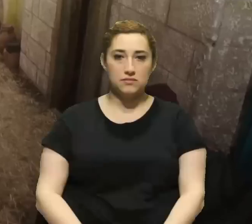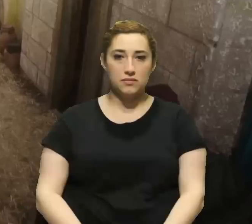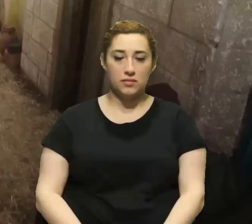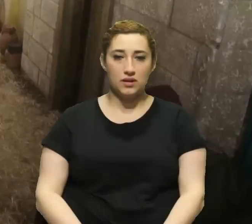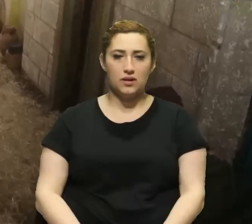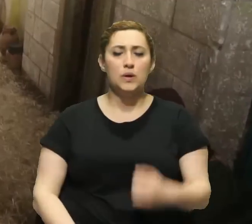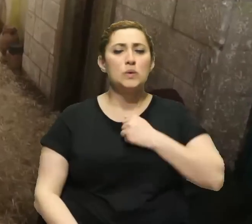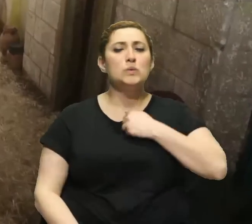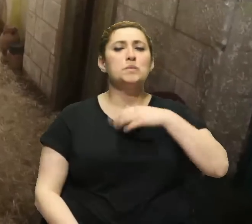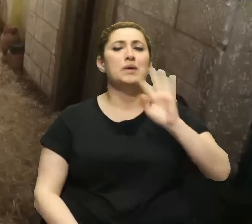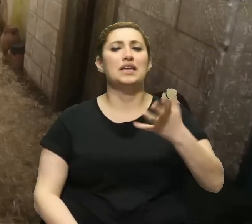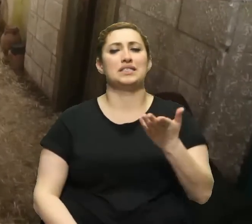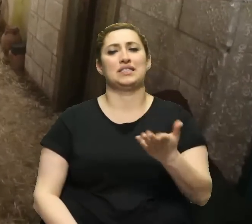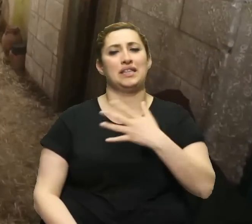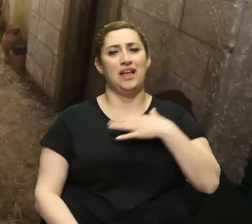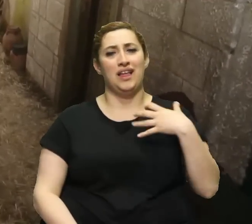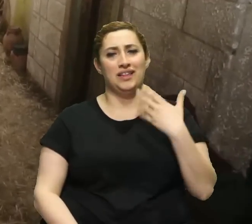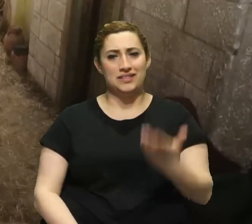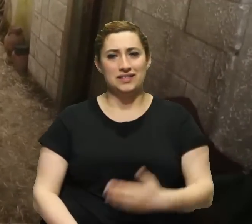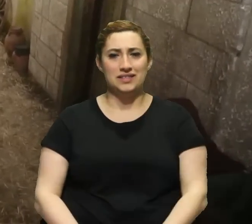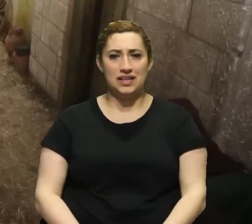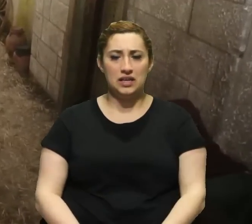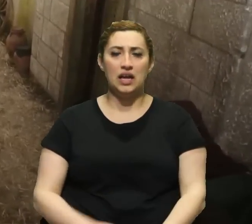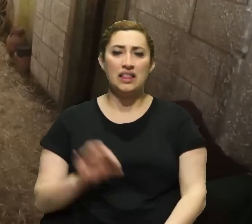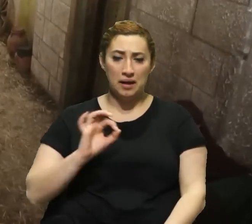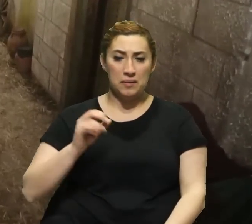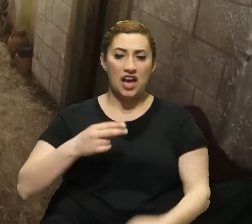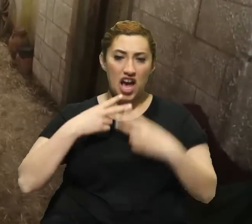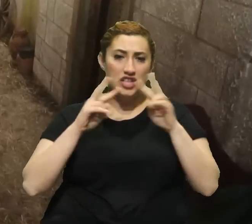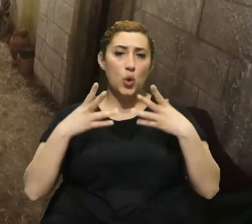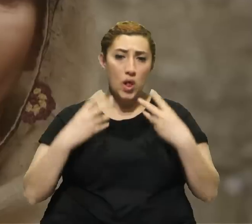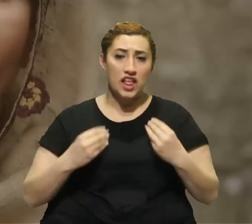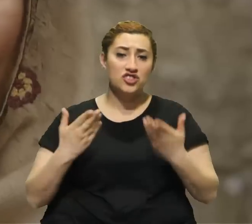(Ali Taygu) Üzmeyin hele kendinizi Valide Sultan. (Ali Taygu) Er geç ortaya çıkacaktır hakikat.